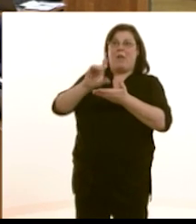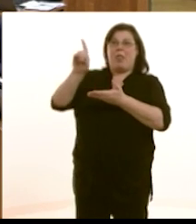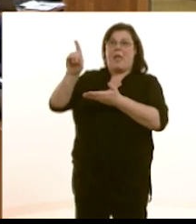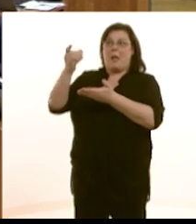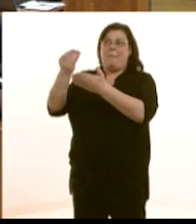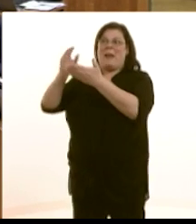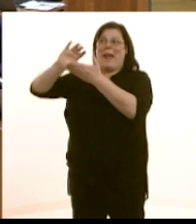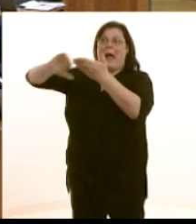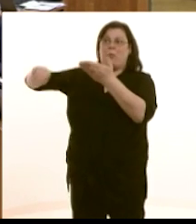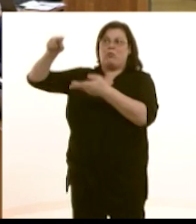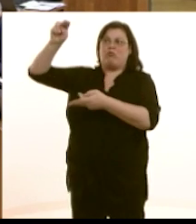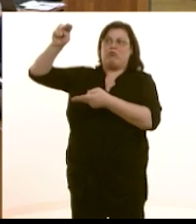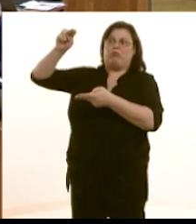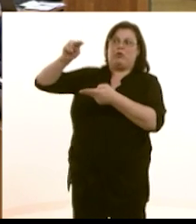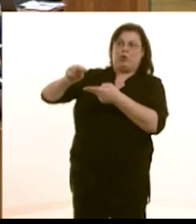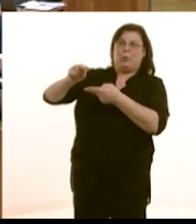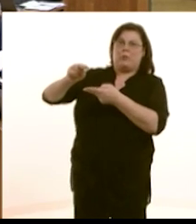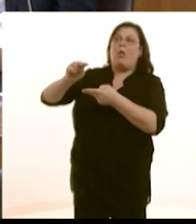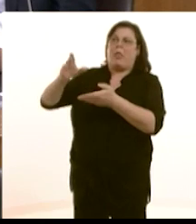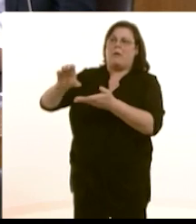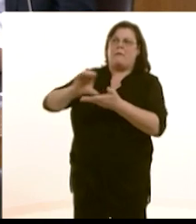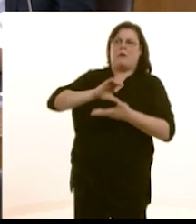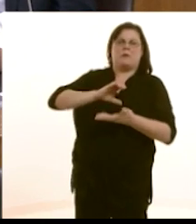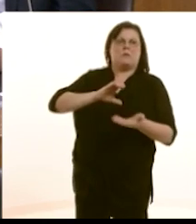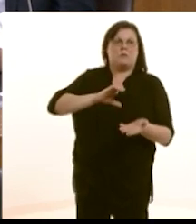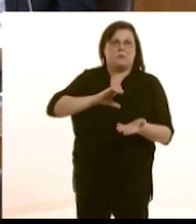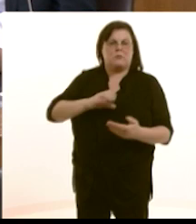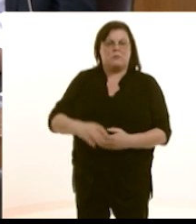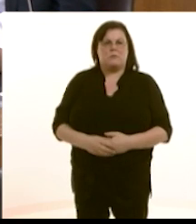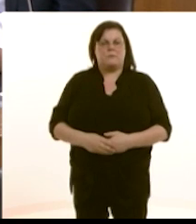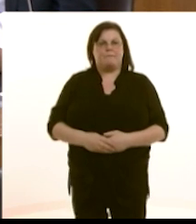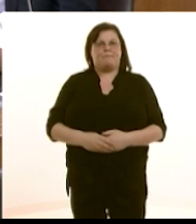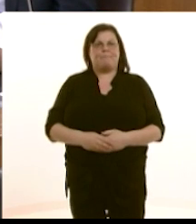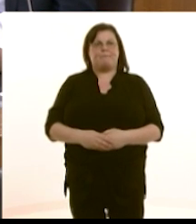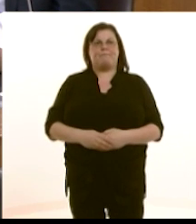cyn iddi gyrraedd. Nid ydym niín gwybod ym mha ffordd bydd yr arian yn cael ei ddosbarthu.